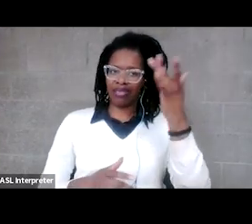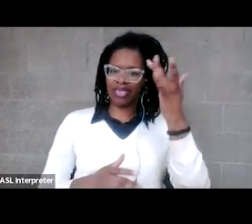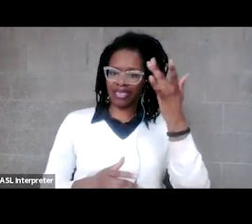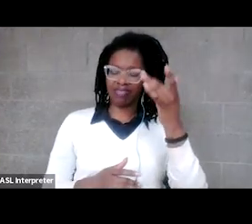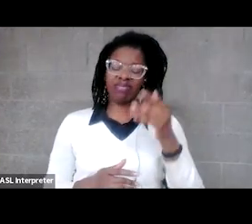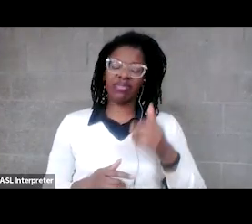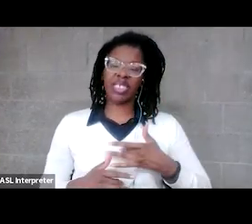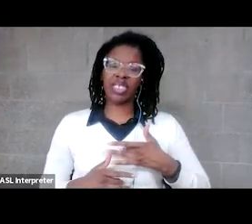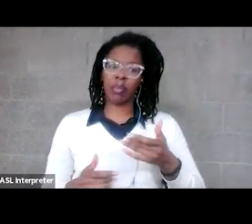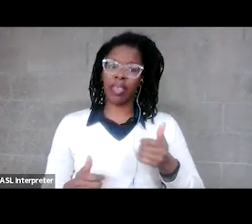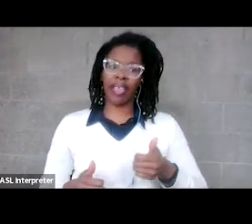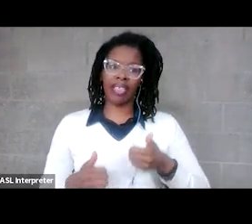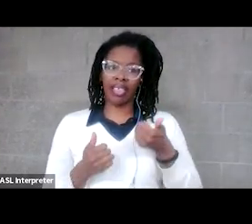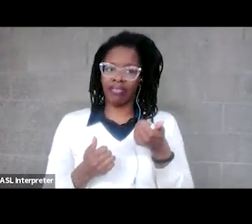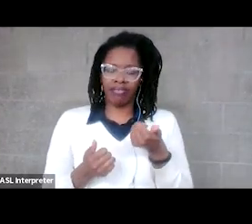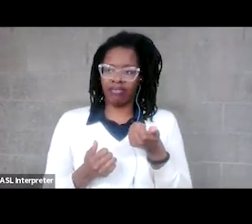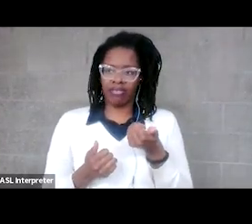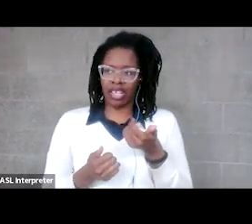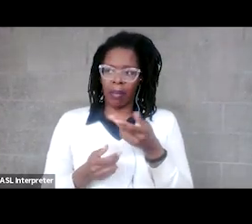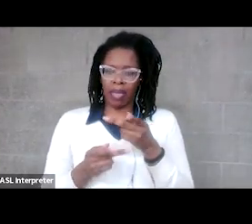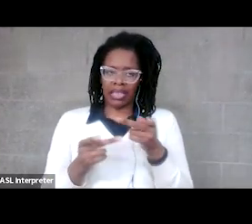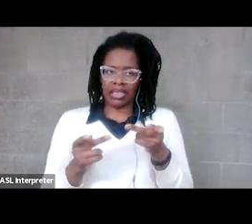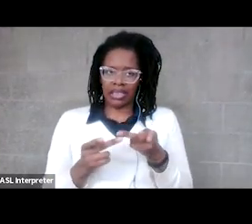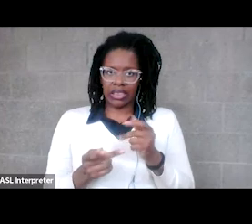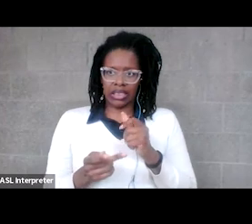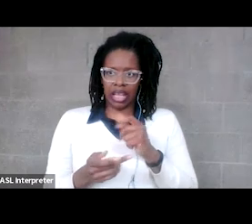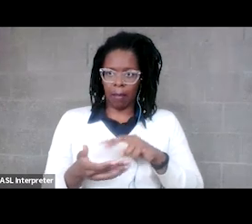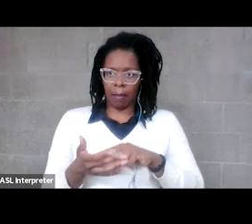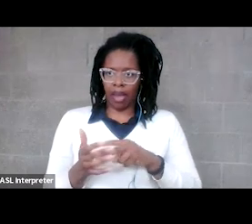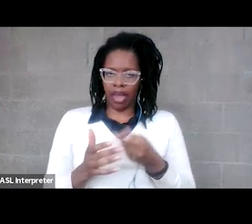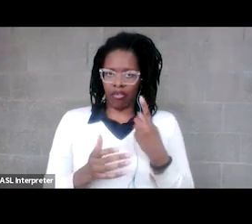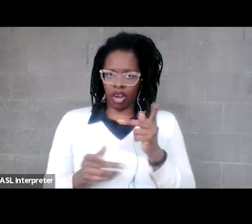en lugares no destinados para la habitabilidad humana, lo que típicamente significa lugares